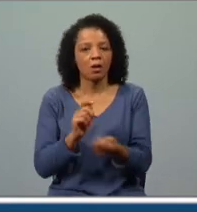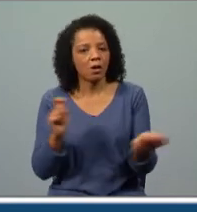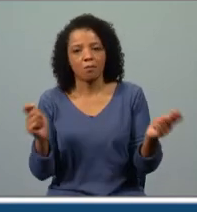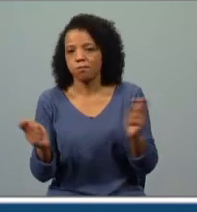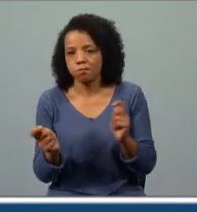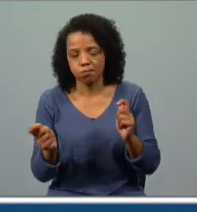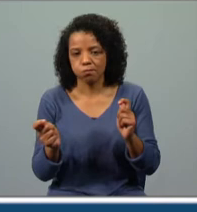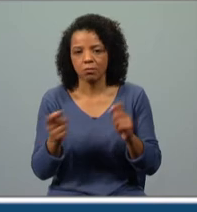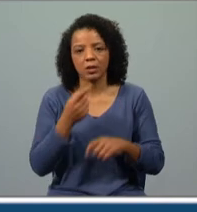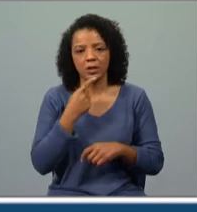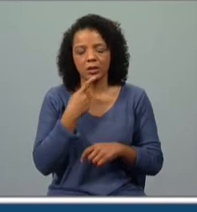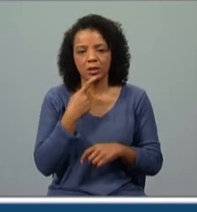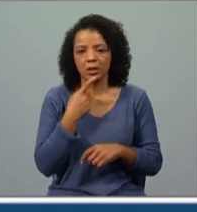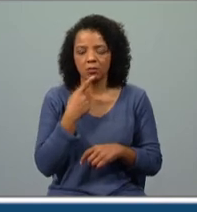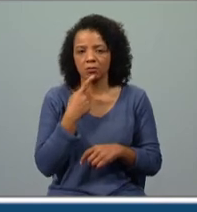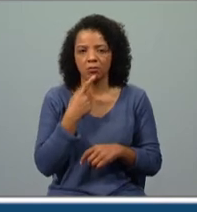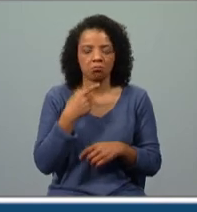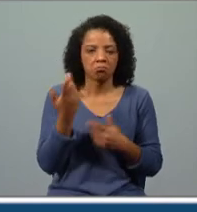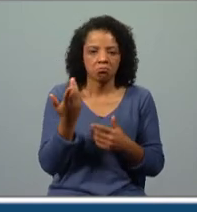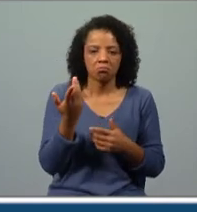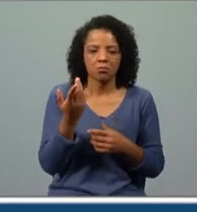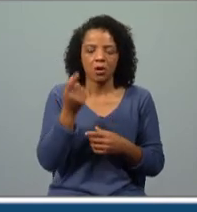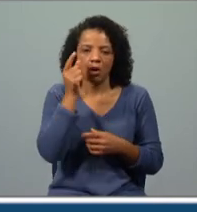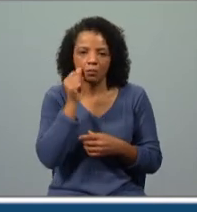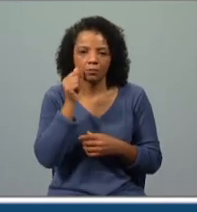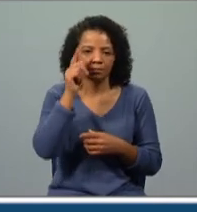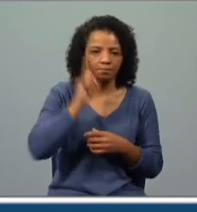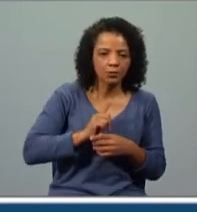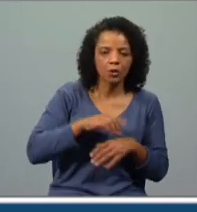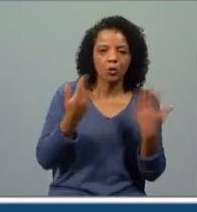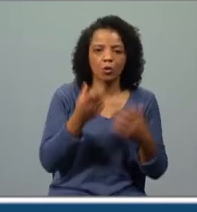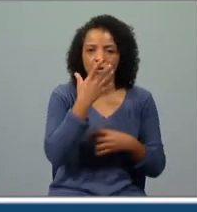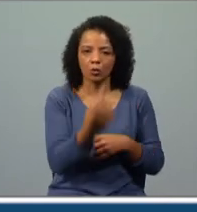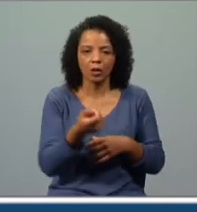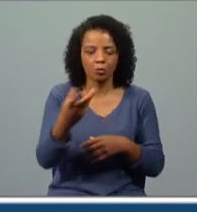invariáveis não tem no variam em gênero nem número só são utilizados no singular 不變量沒有性別差異nor 數字僅用於單數